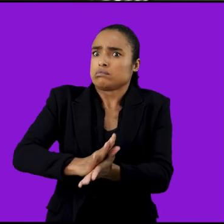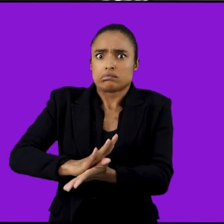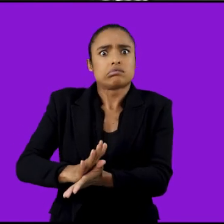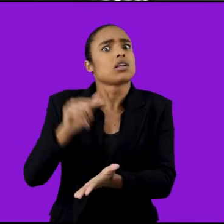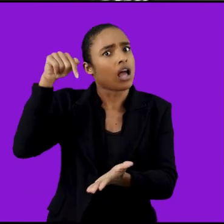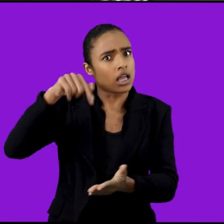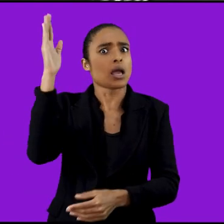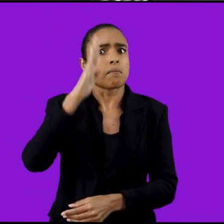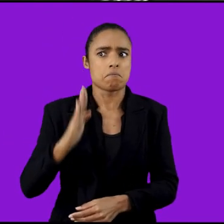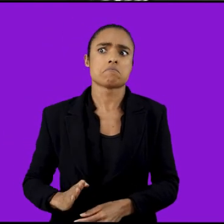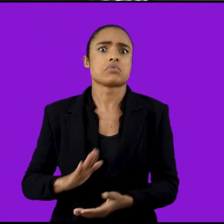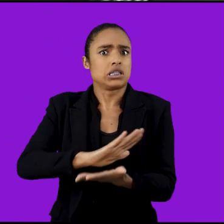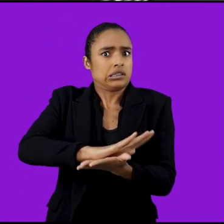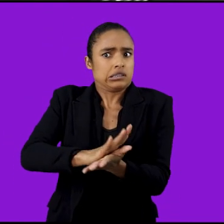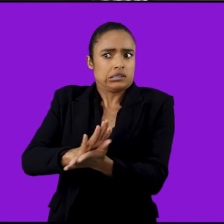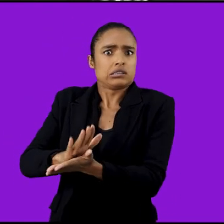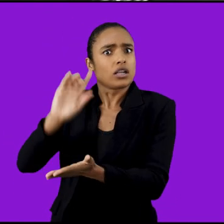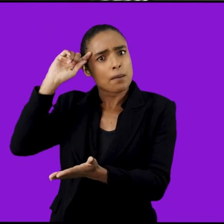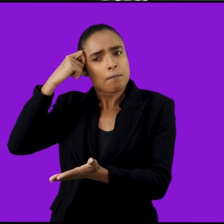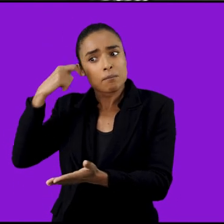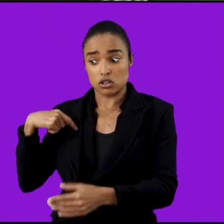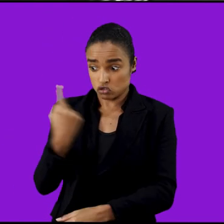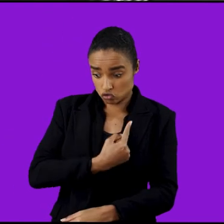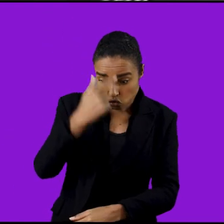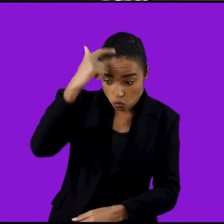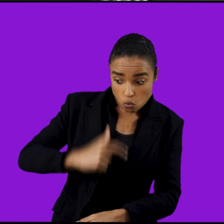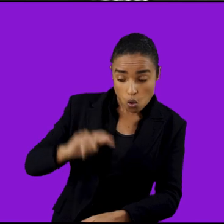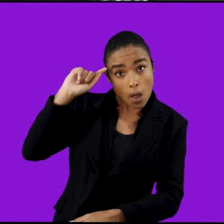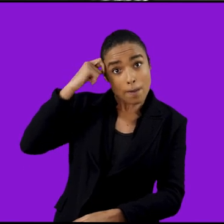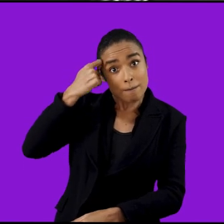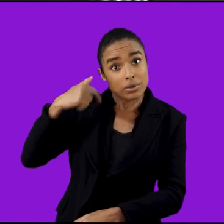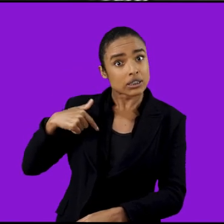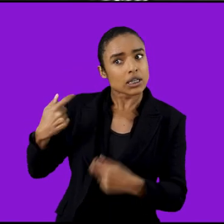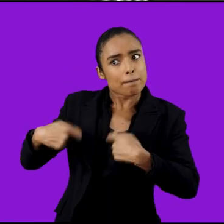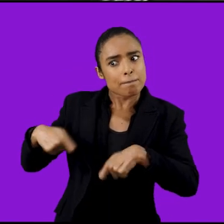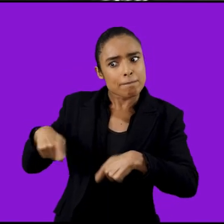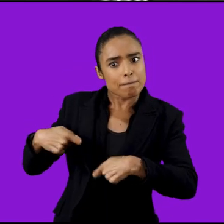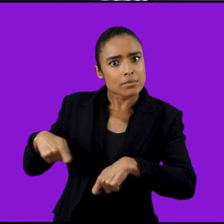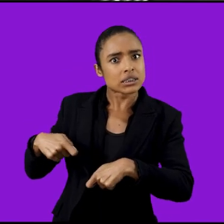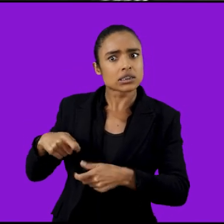que a gente lida com essa questão. Nós enquanto negros de posicionamento, dessa questão racial.